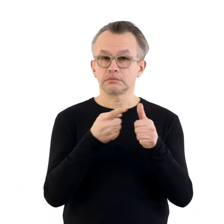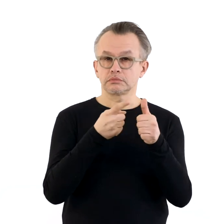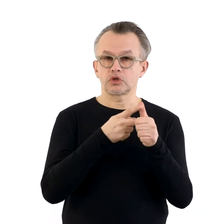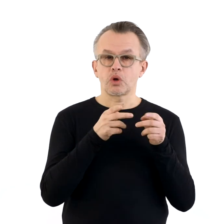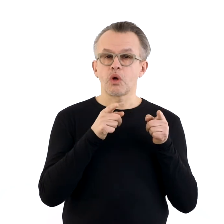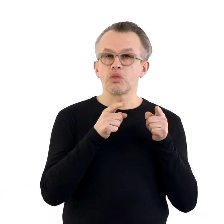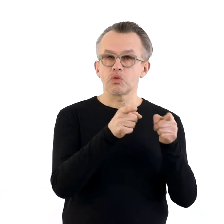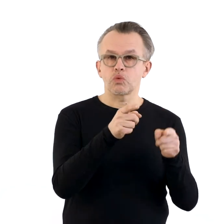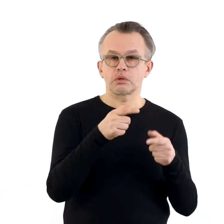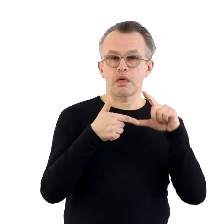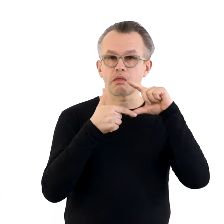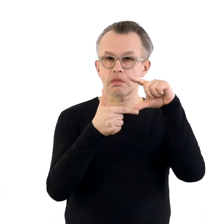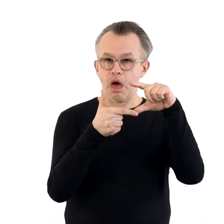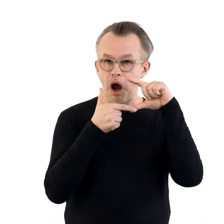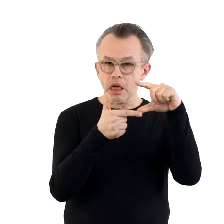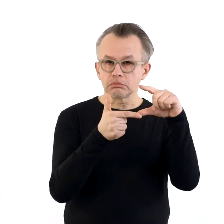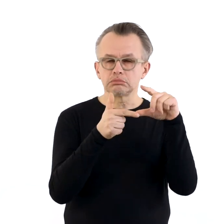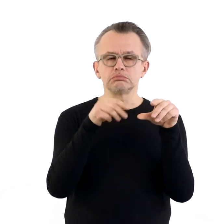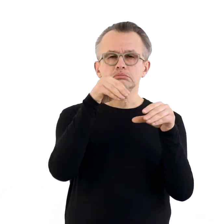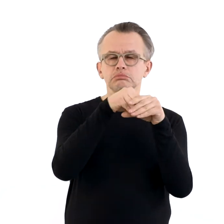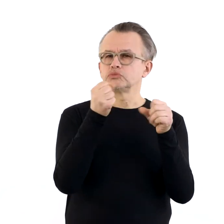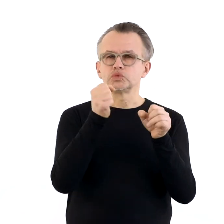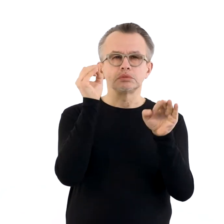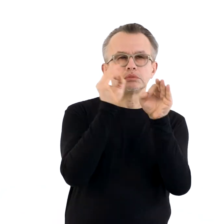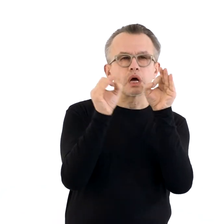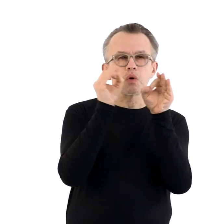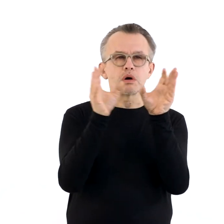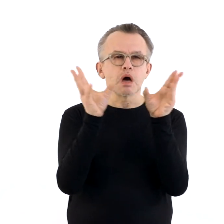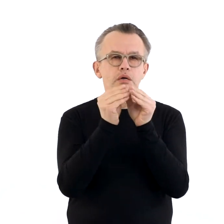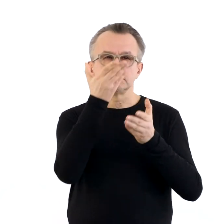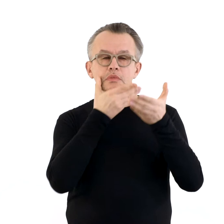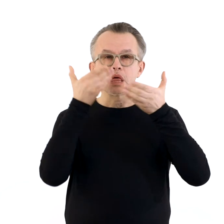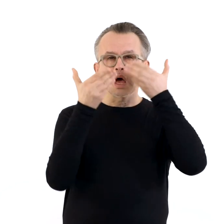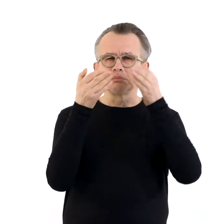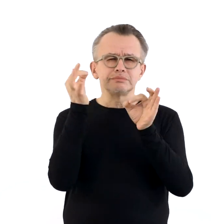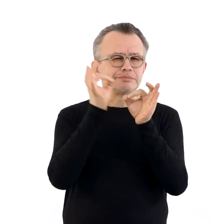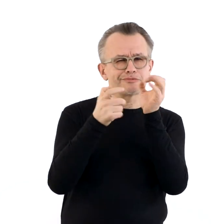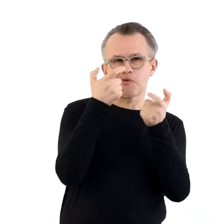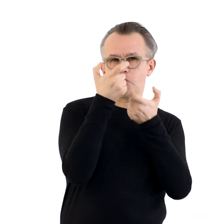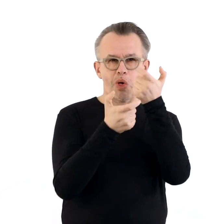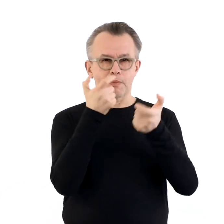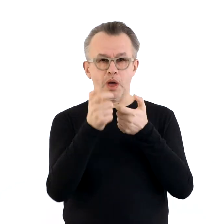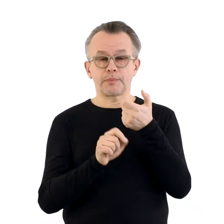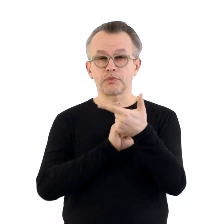nurt realizmu - wiernego oddania szczegółów z ekspresją